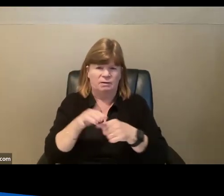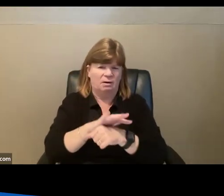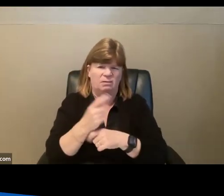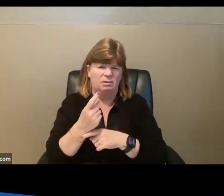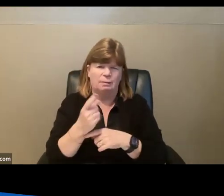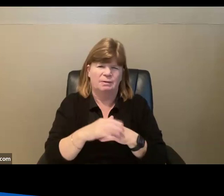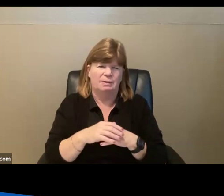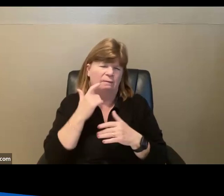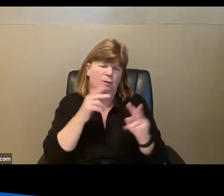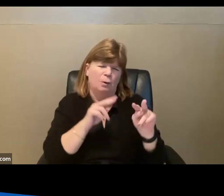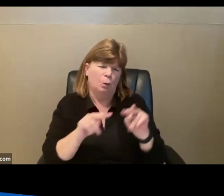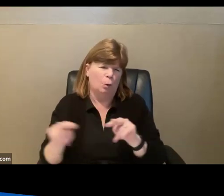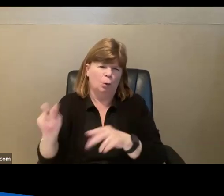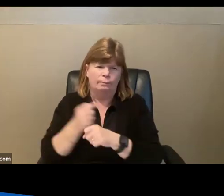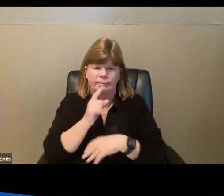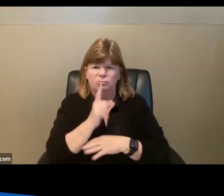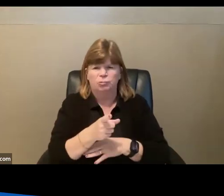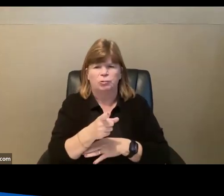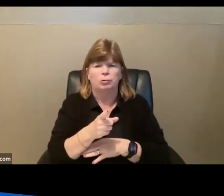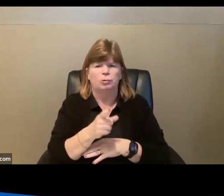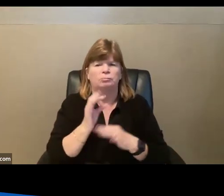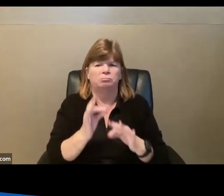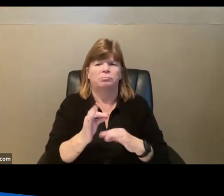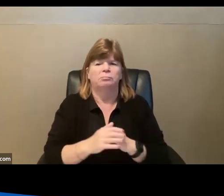Tienes que mirarlos y asegurarte de que todavía estén intactos cuando lo estás haciendo.